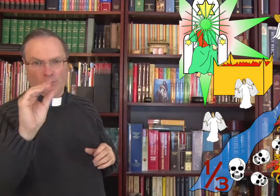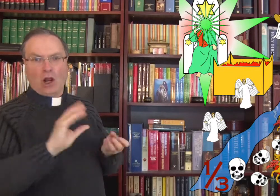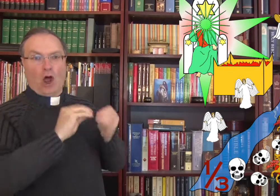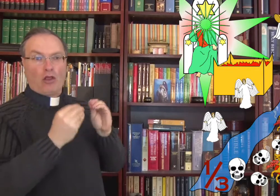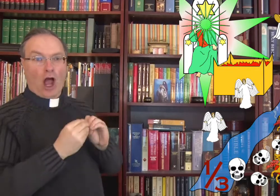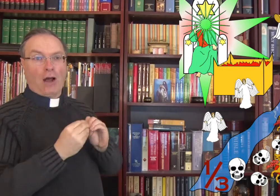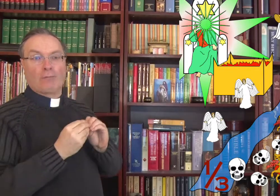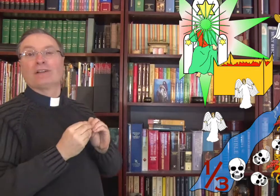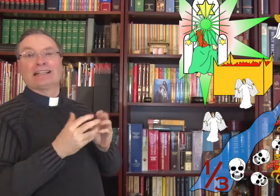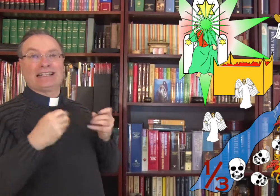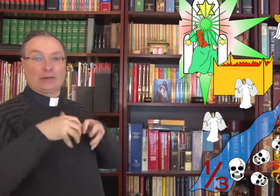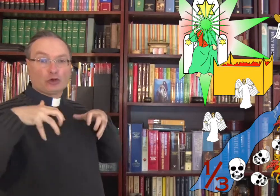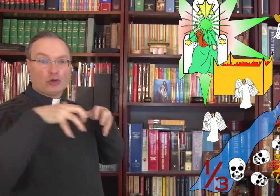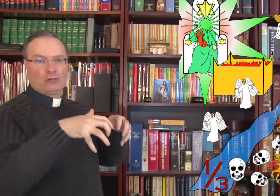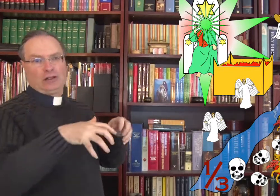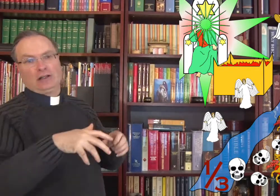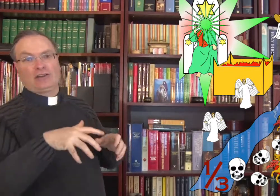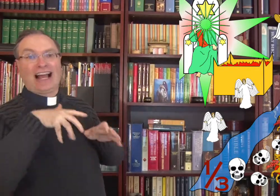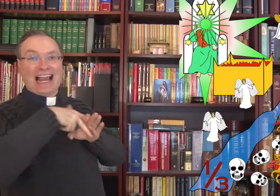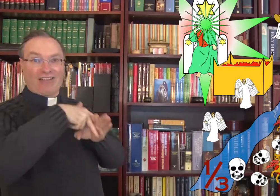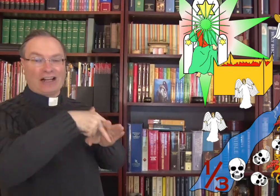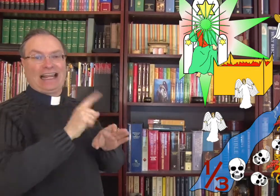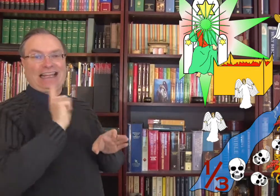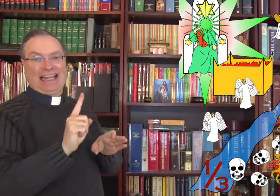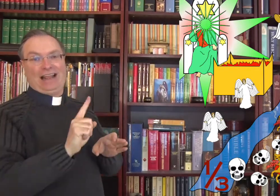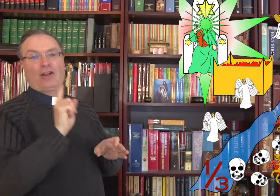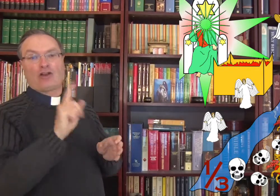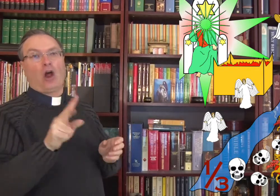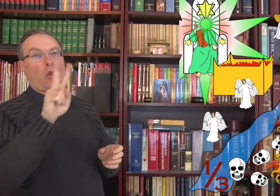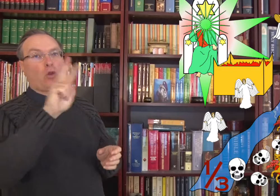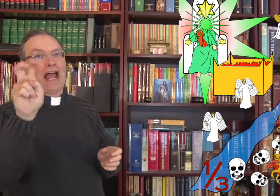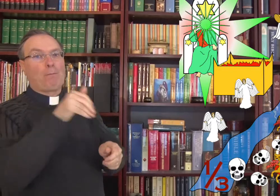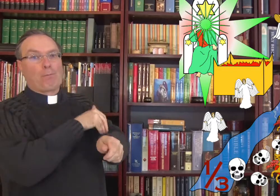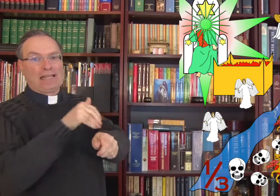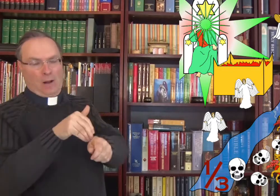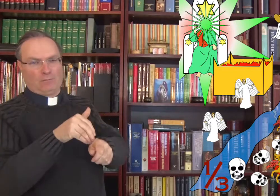Le nombre des troupes de la cavalerie était de 200 millions;